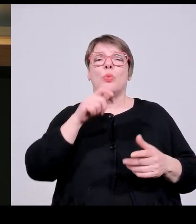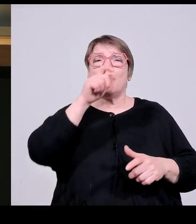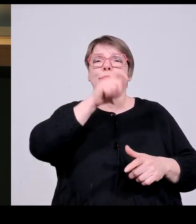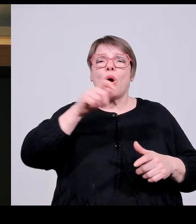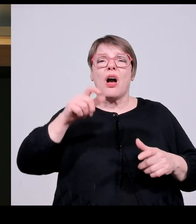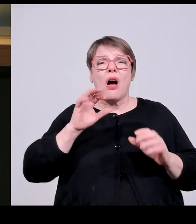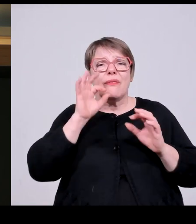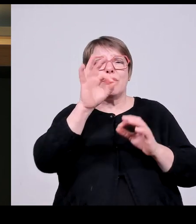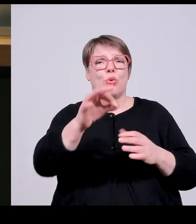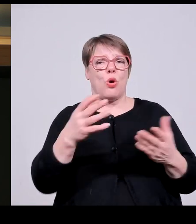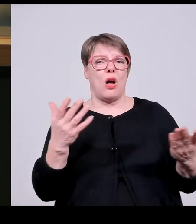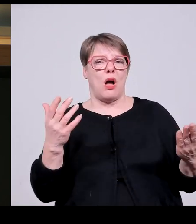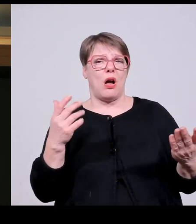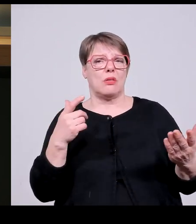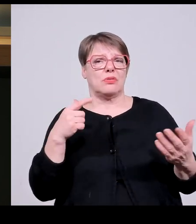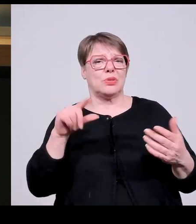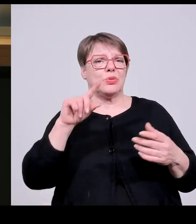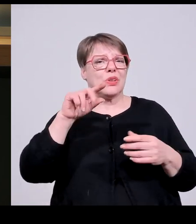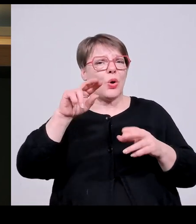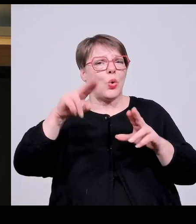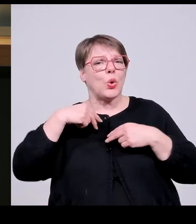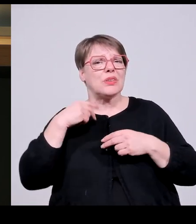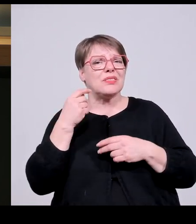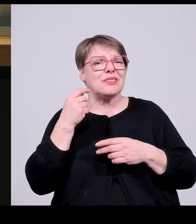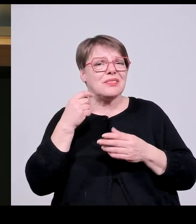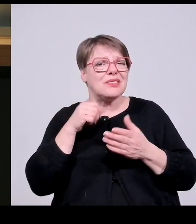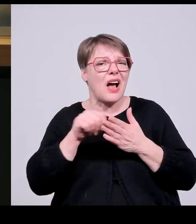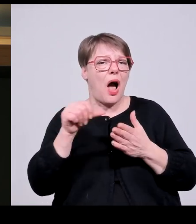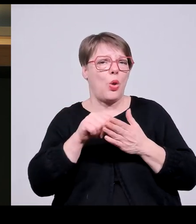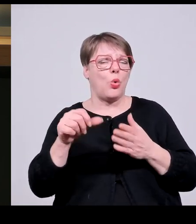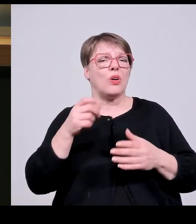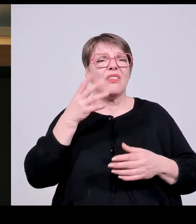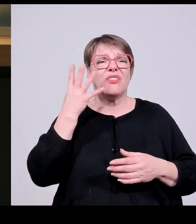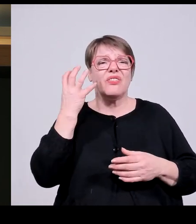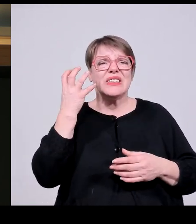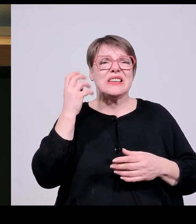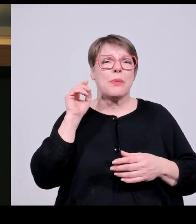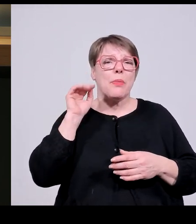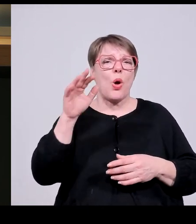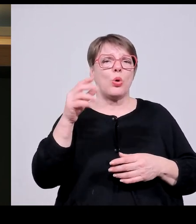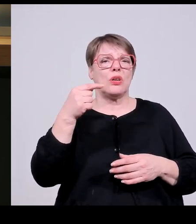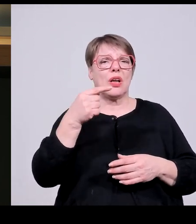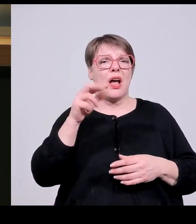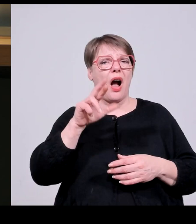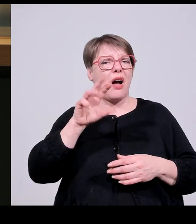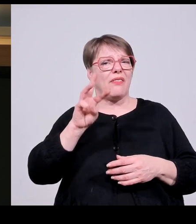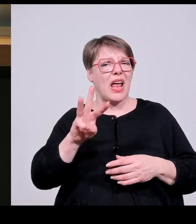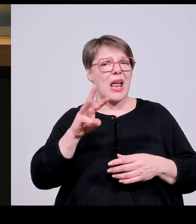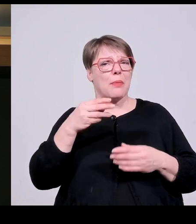Berlin ein bedeutender Beitrag . Die TVO lässt sich nicht einfach nur mit Farbe auf die Erde pinseln.